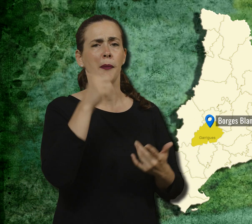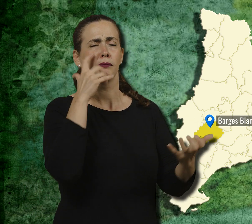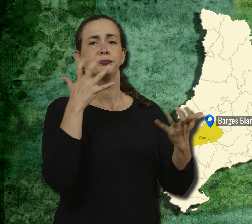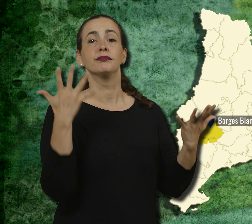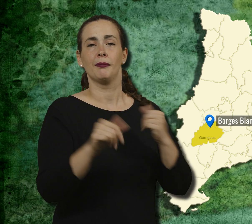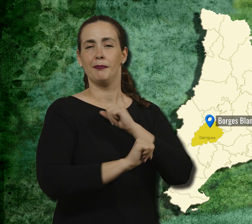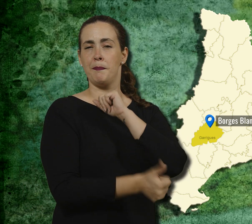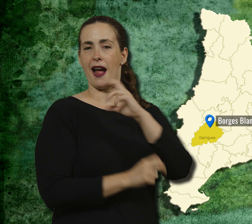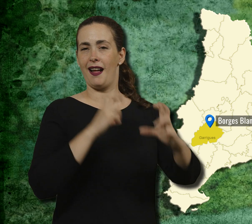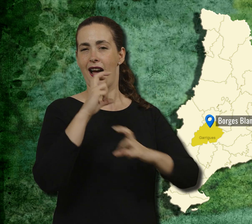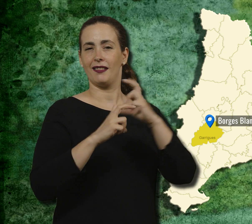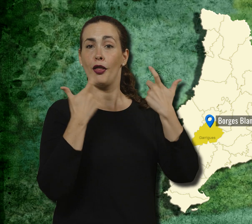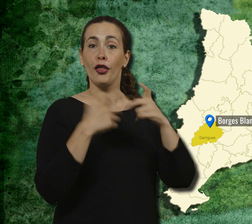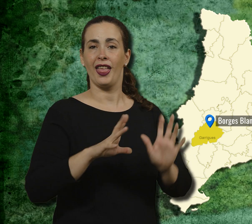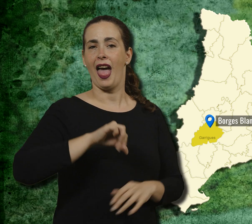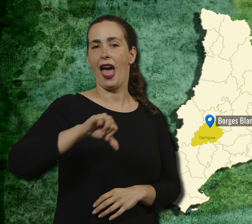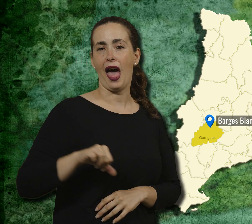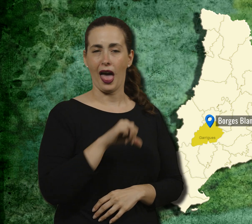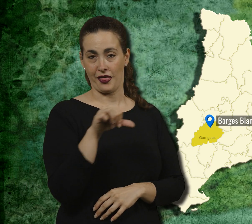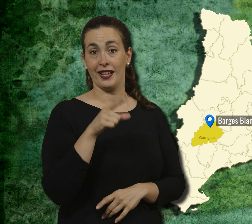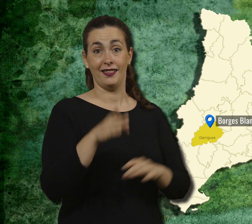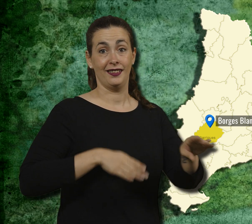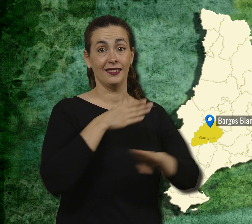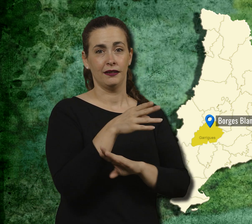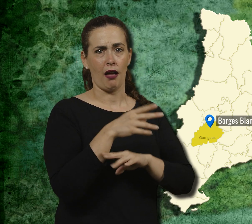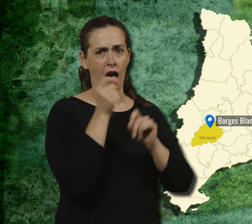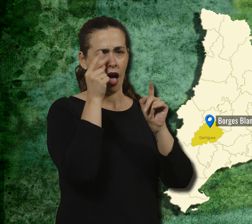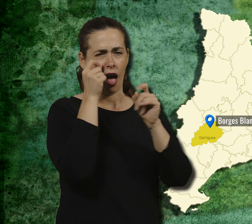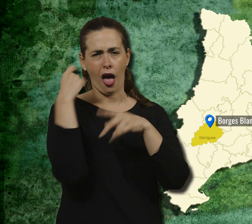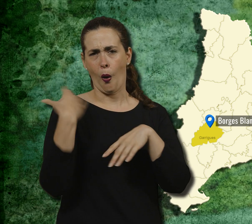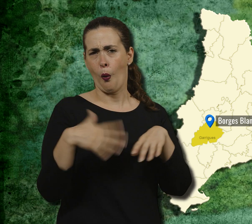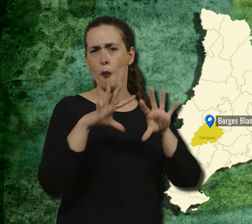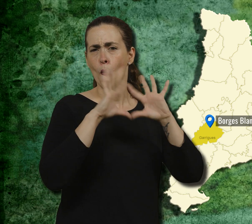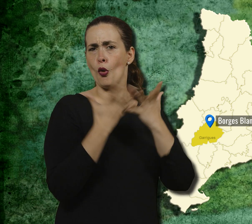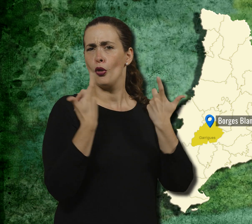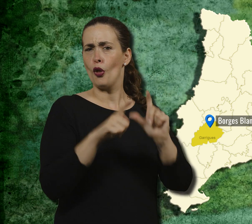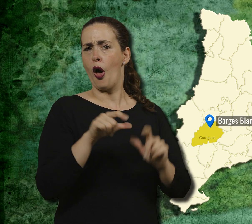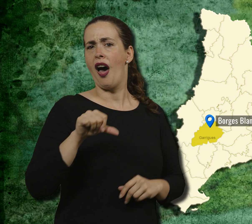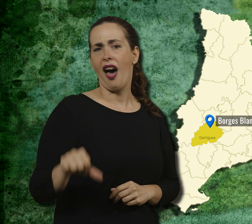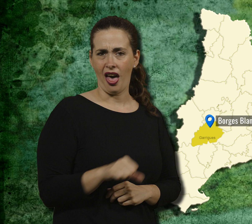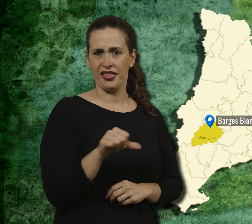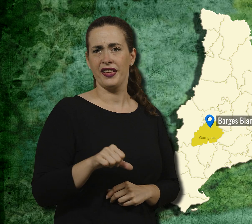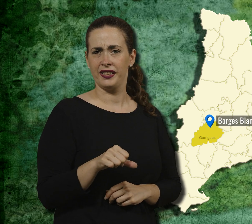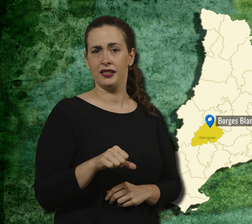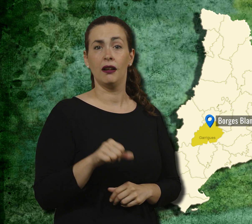Cal destacar la iniciativa del Parc Temàtic de l’Oli, que permet descobrir tot el món d’aquest producte tan rellevant